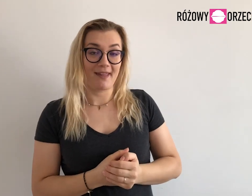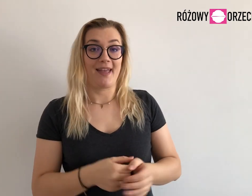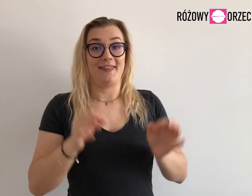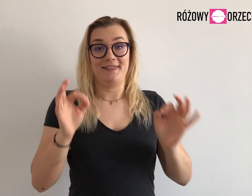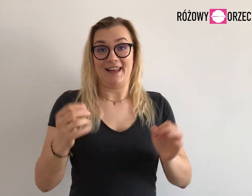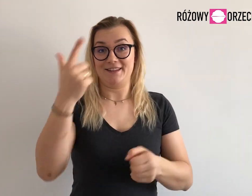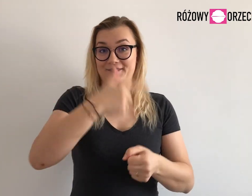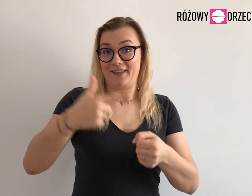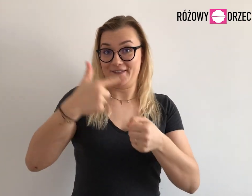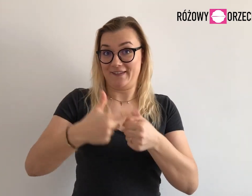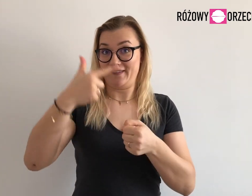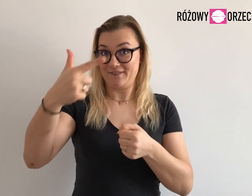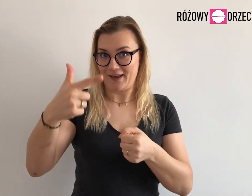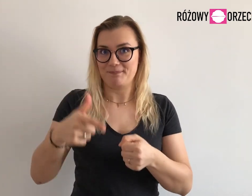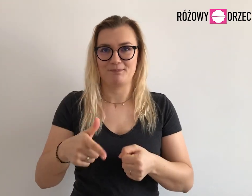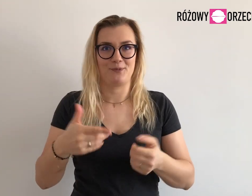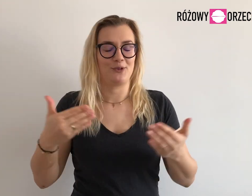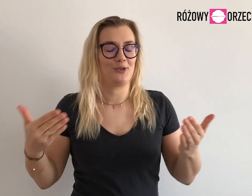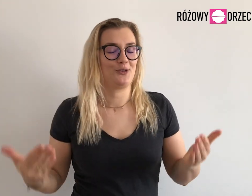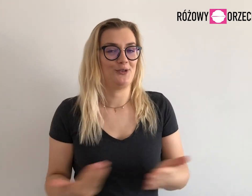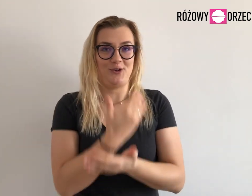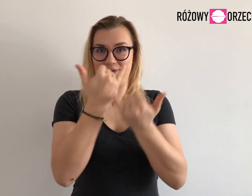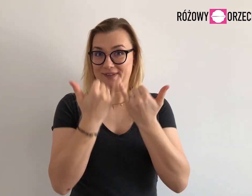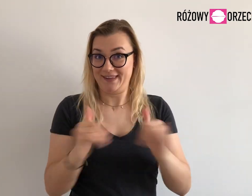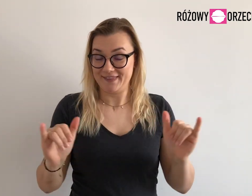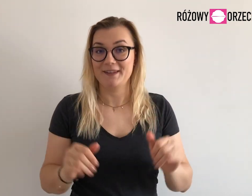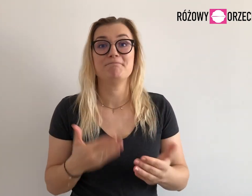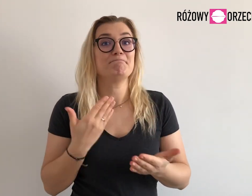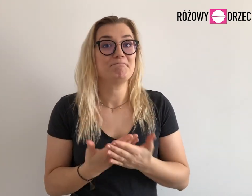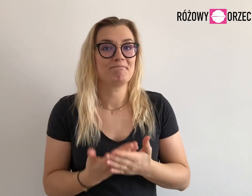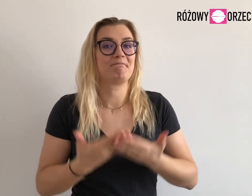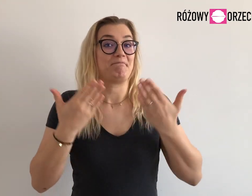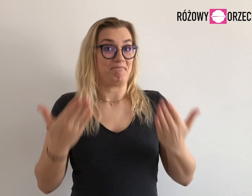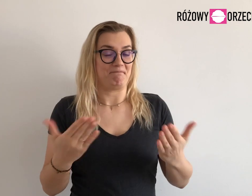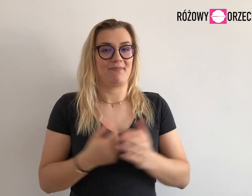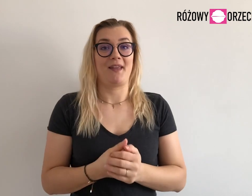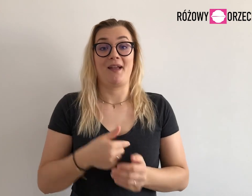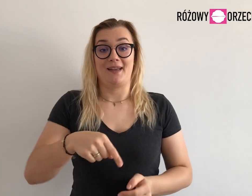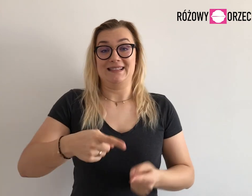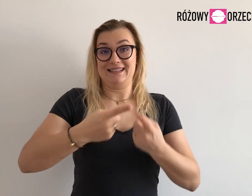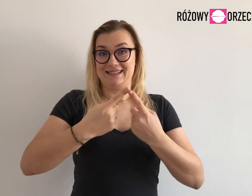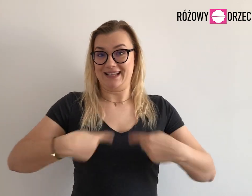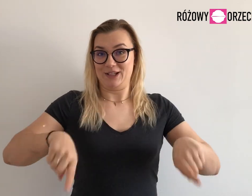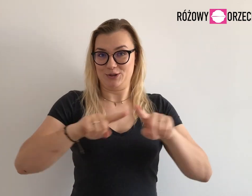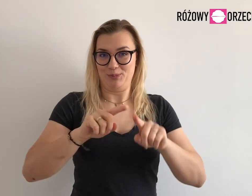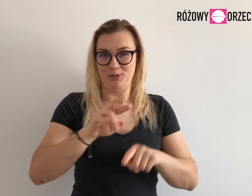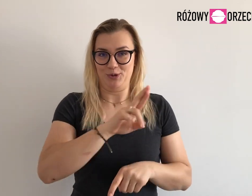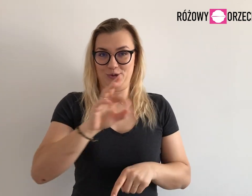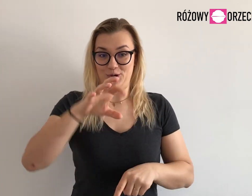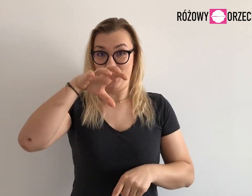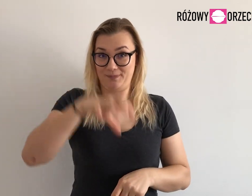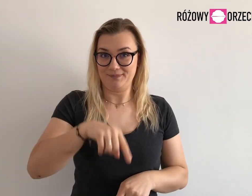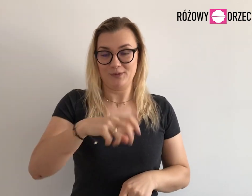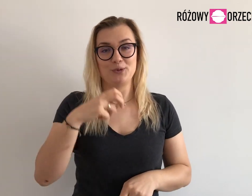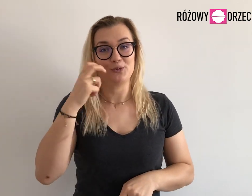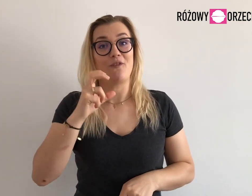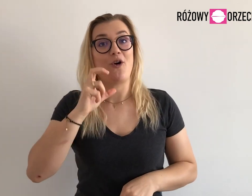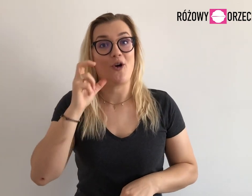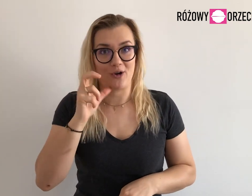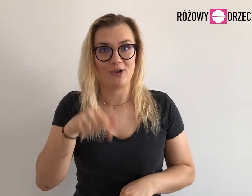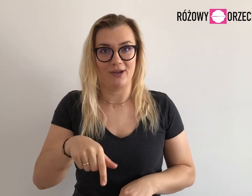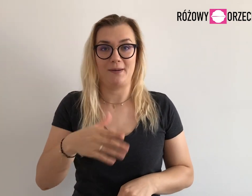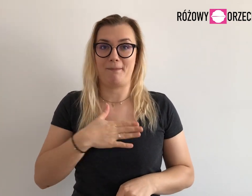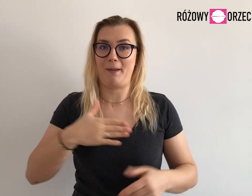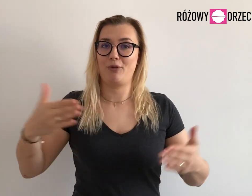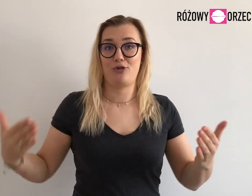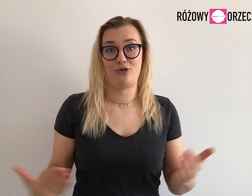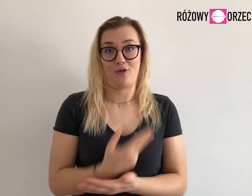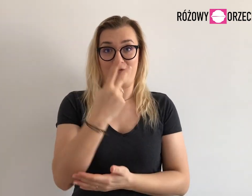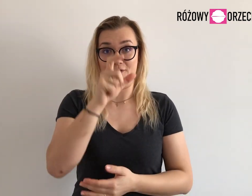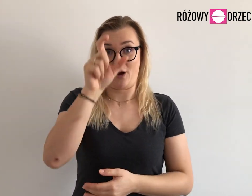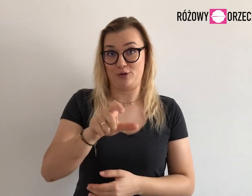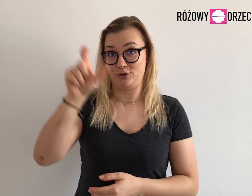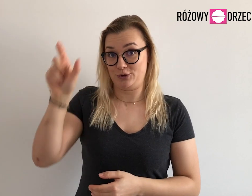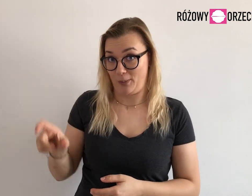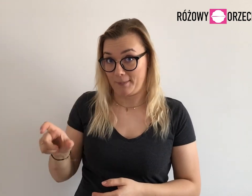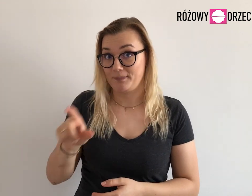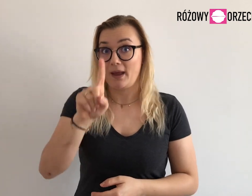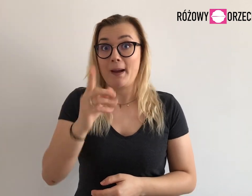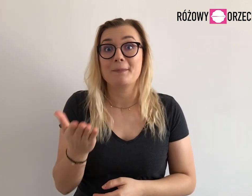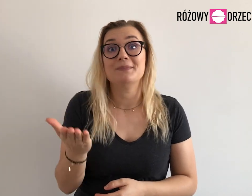Rok 2022 będzie nowy, inny, bo w zespole Różowego Orzecha są dwie nowe osoby.